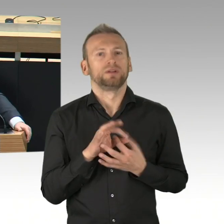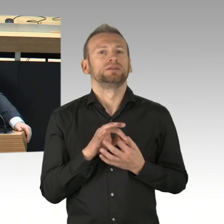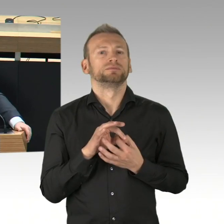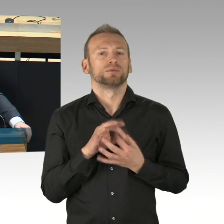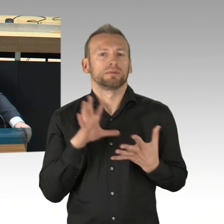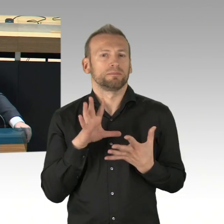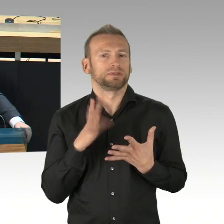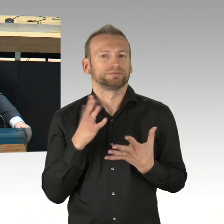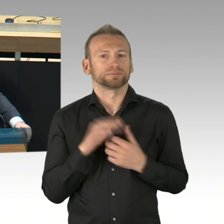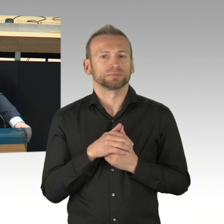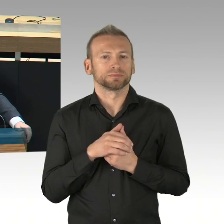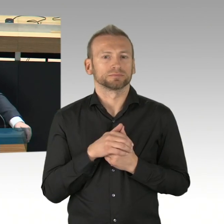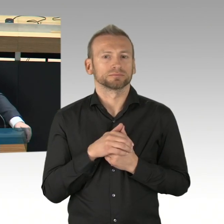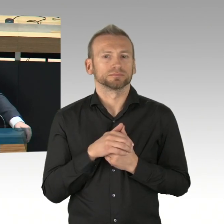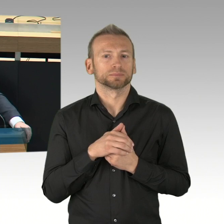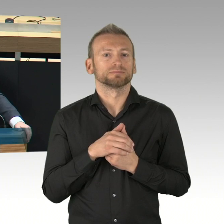Zu Ihrer Bemerkung,